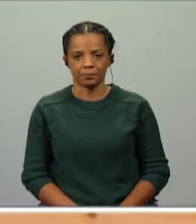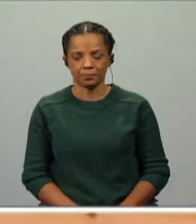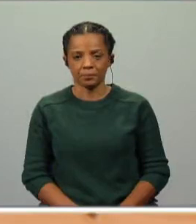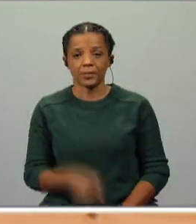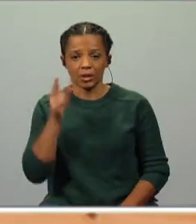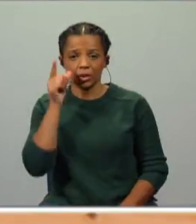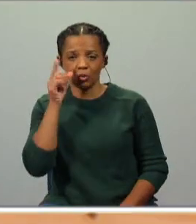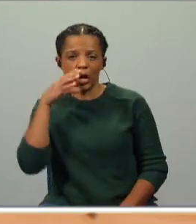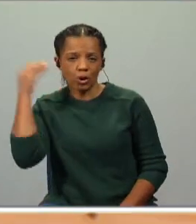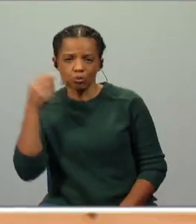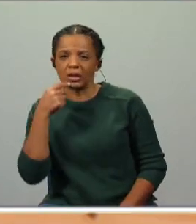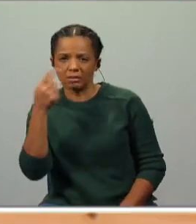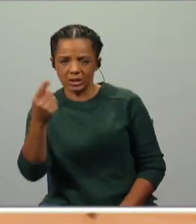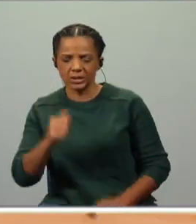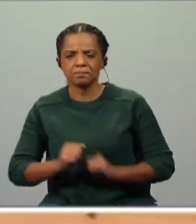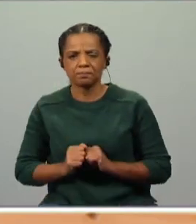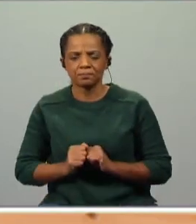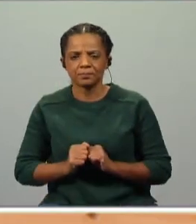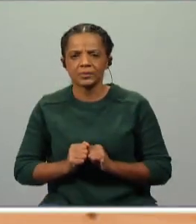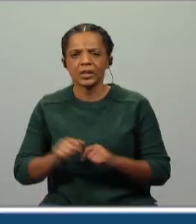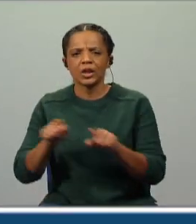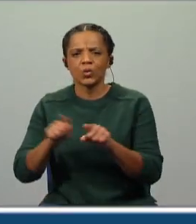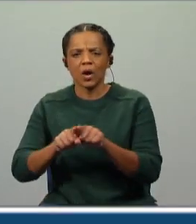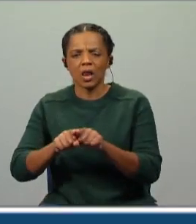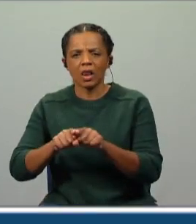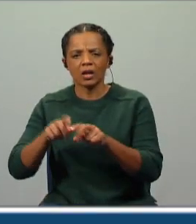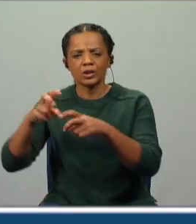Os crescidos dizem que os entre nós não podem